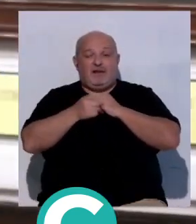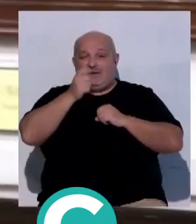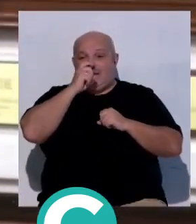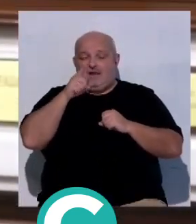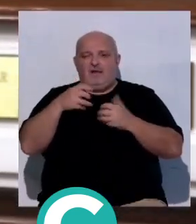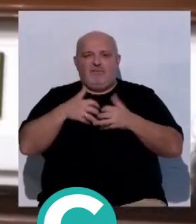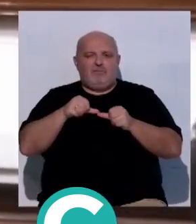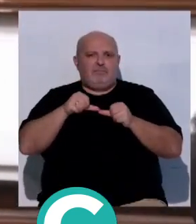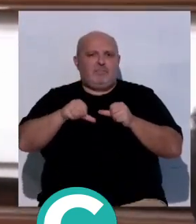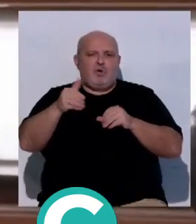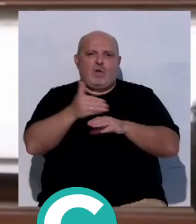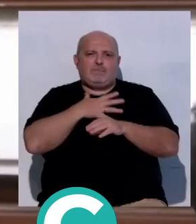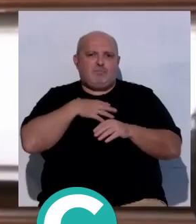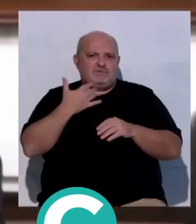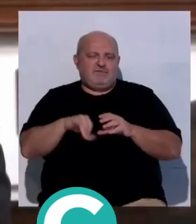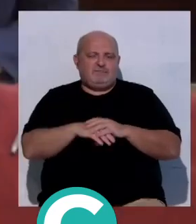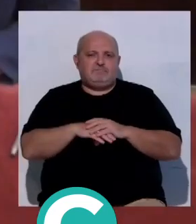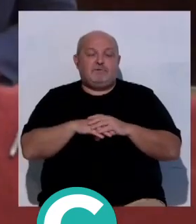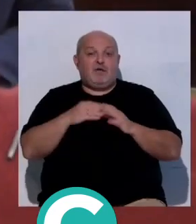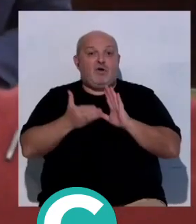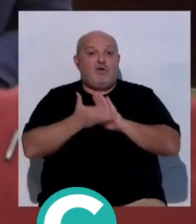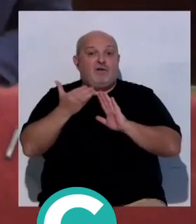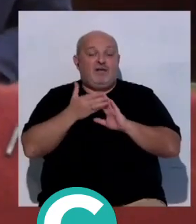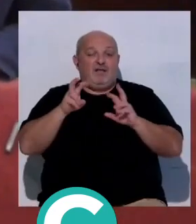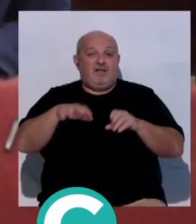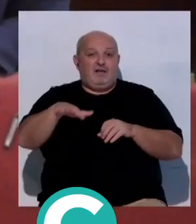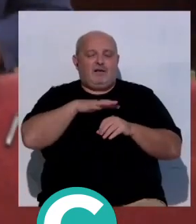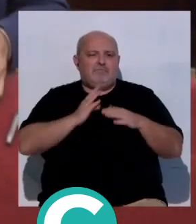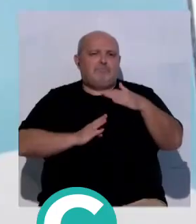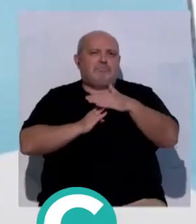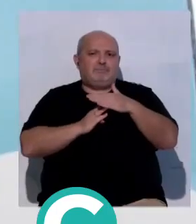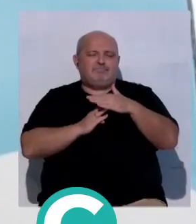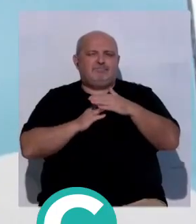en funcionamiento lo antes posible las obras de este espacio están paralizadas desde hace meses